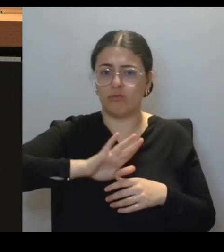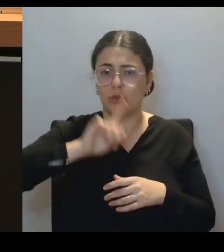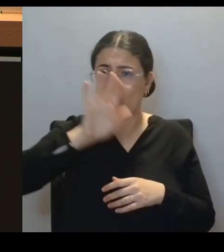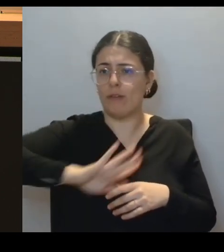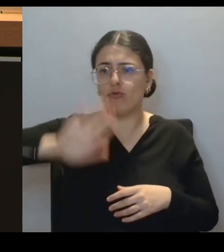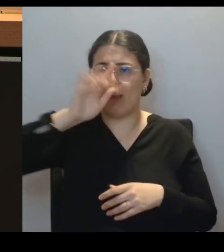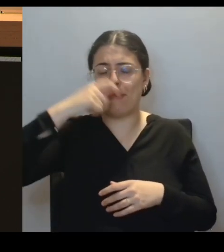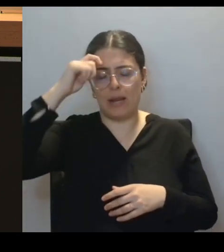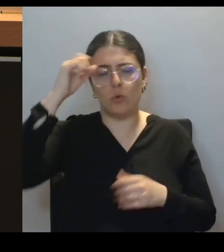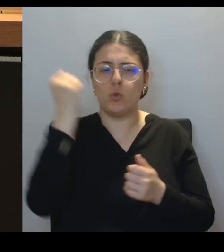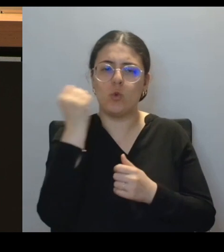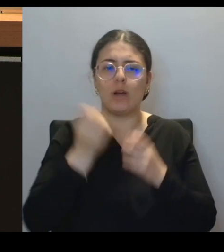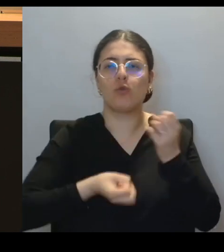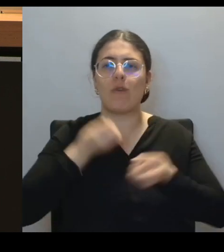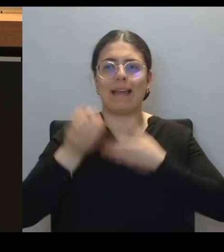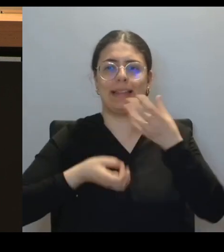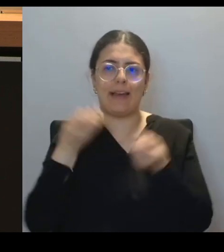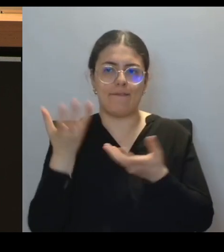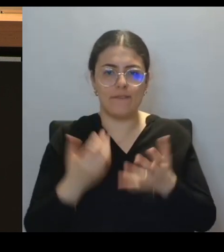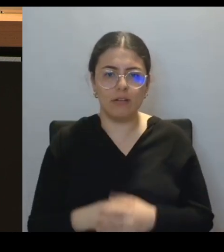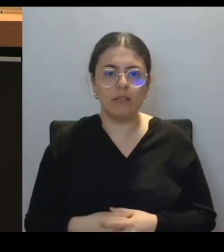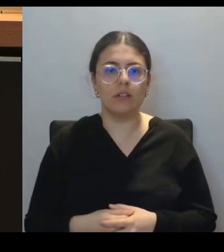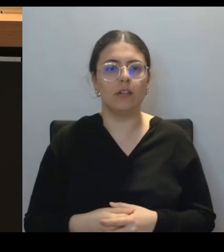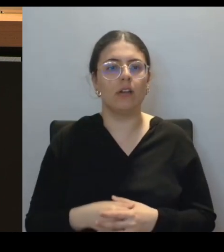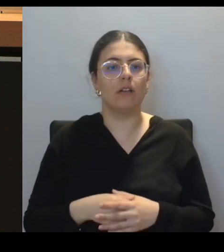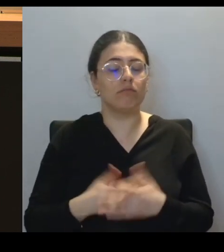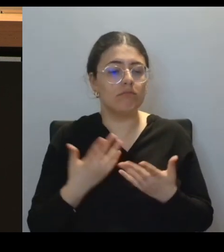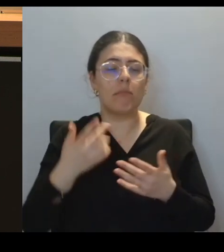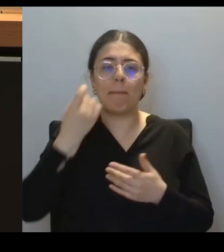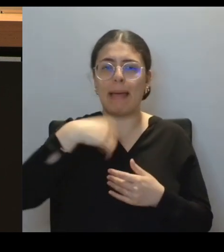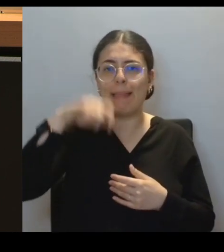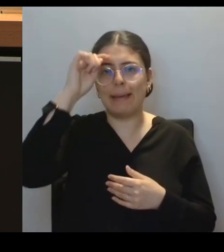offene und vielfältige Atmosphäre Anziehungspunkt für kreative Köpfe